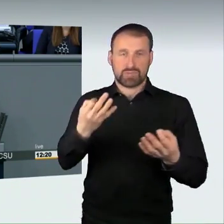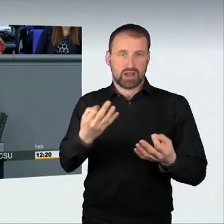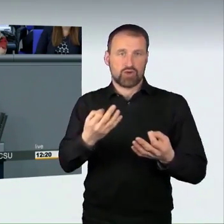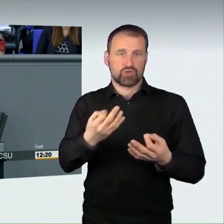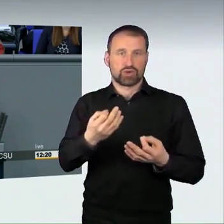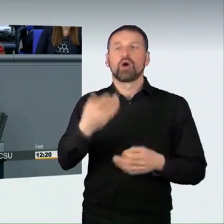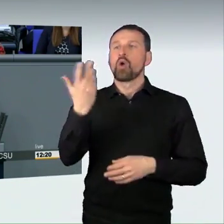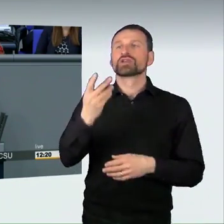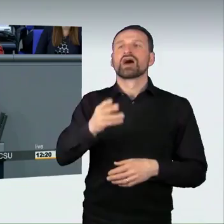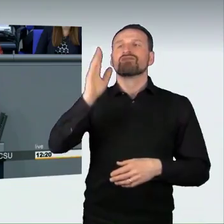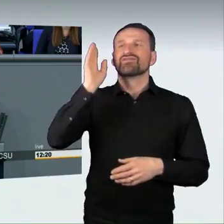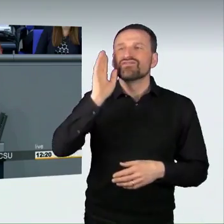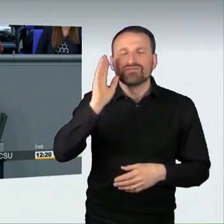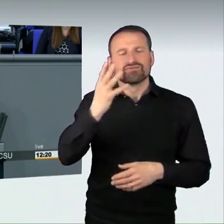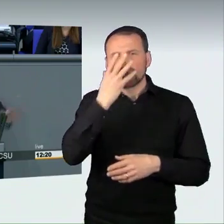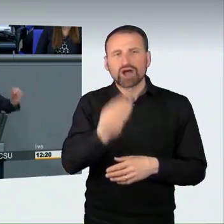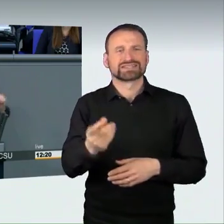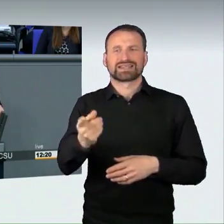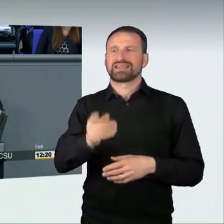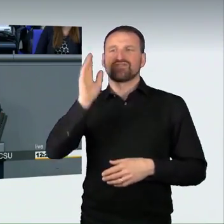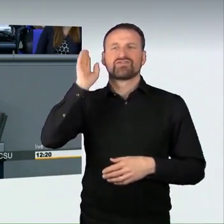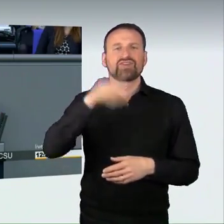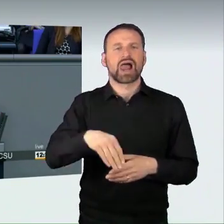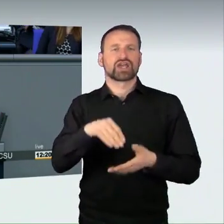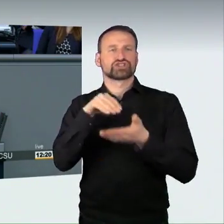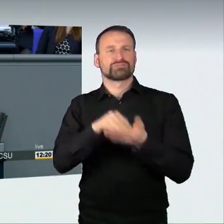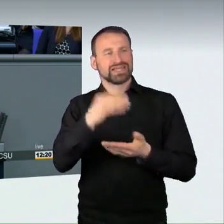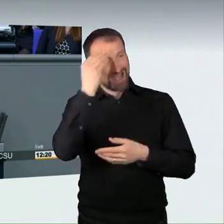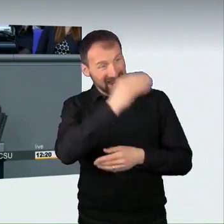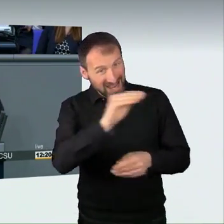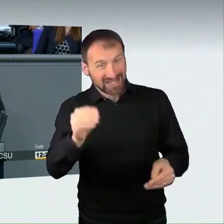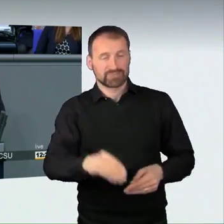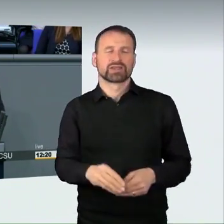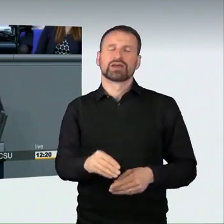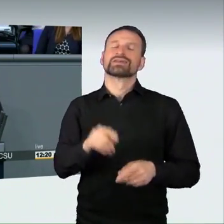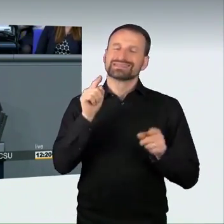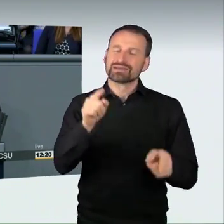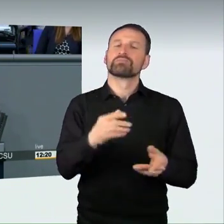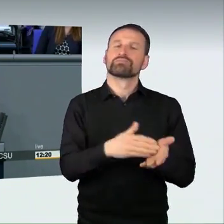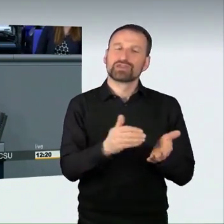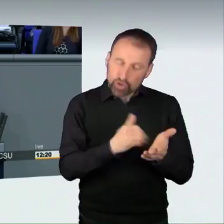sind Betrüger. Das ist ganz klar. So schlimm war das doch gar nicht, Frau Kollegin. (Präsidium): Würden Sie bitte zum Ende kommen.